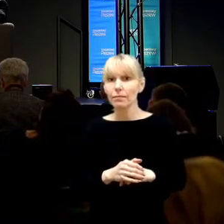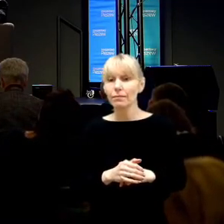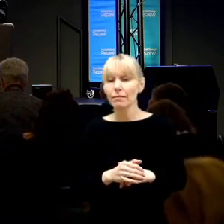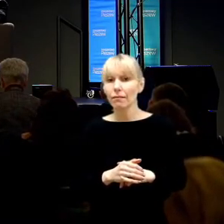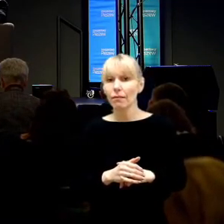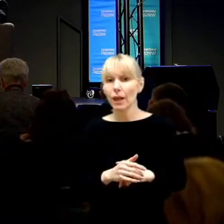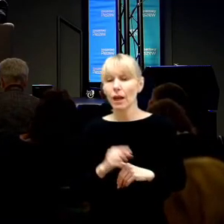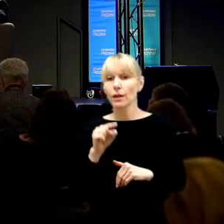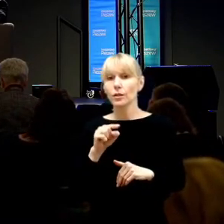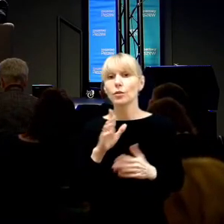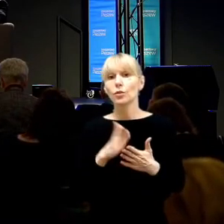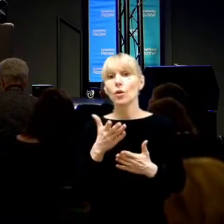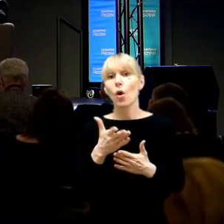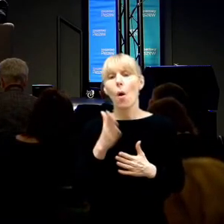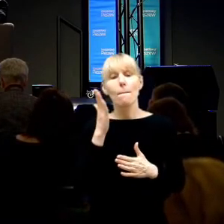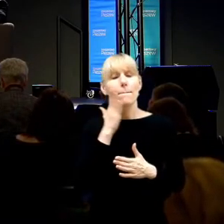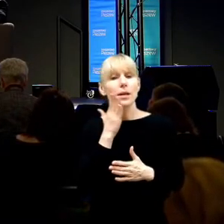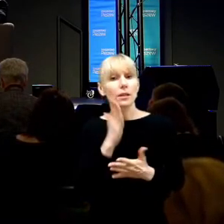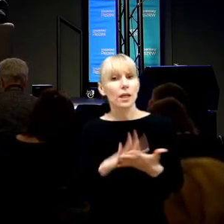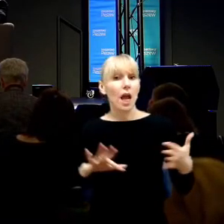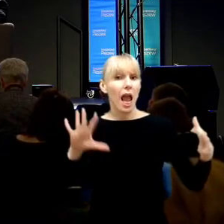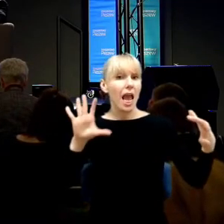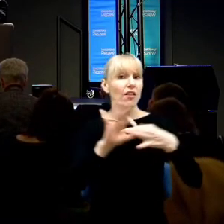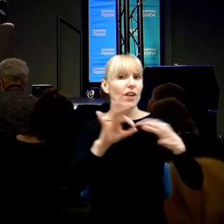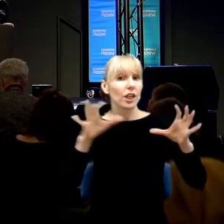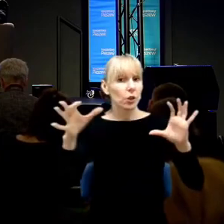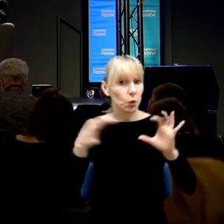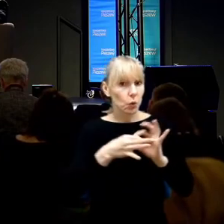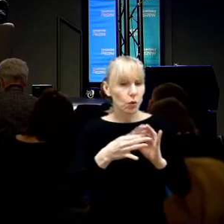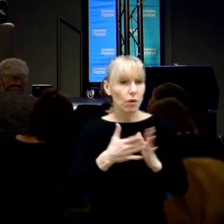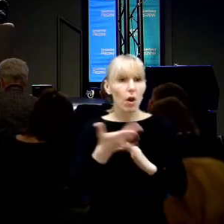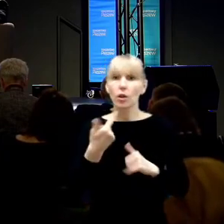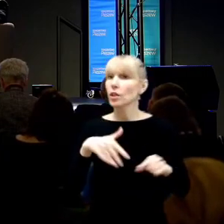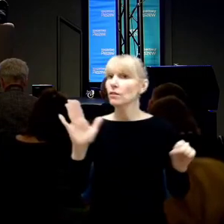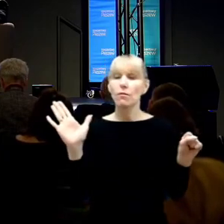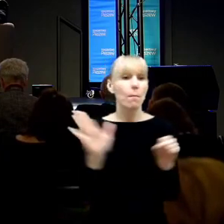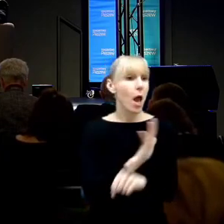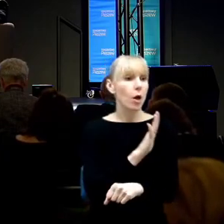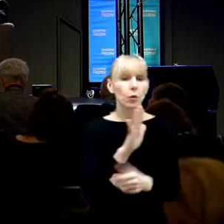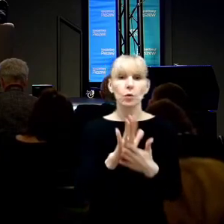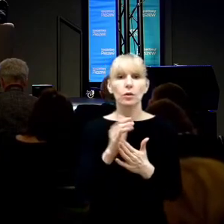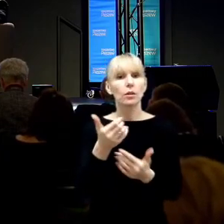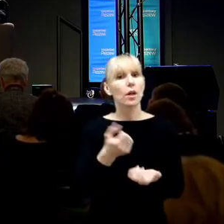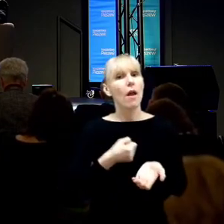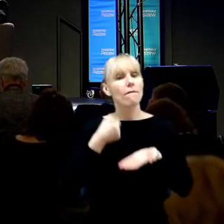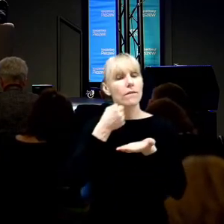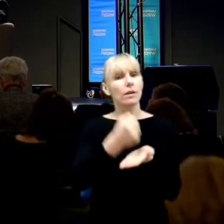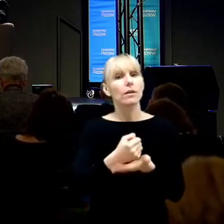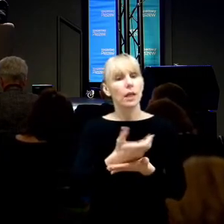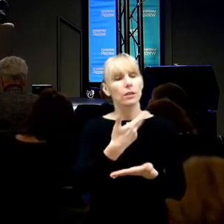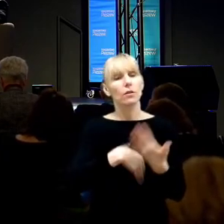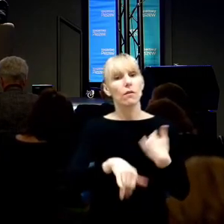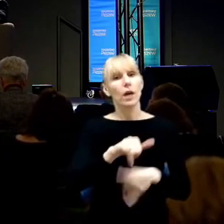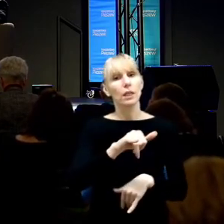co wcale nie znaczy, że ona jest w całości finansowana z pieniędzy samorządowych, w całości socjalna czy komunalna,